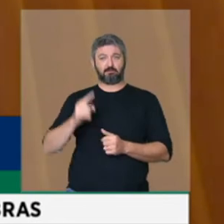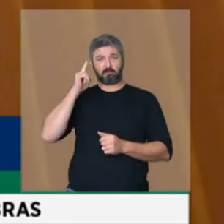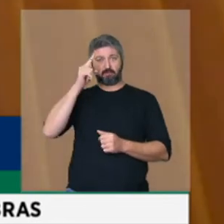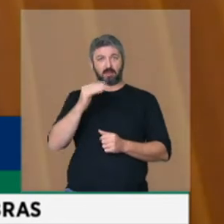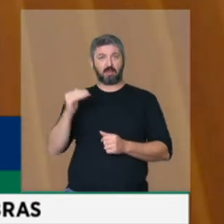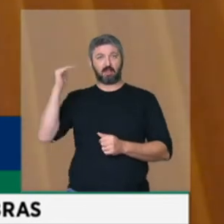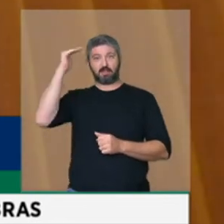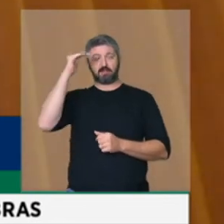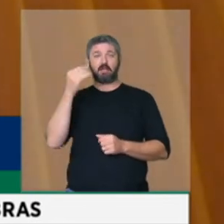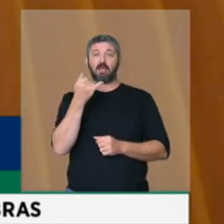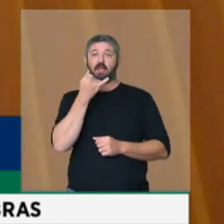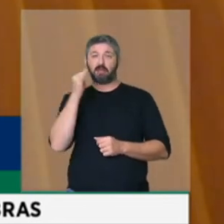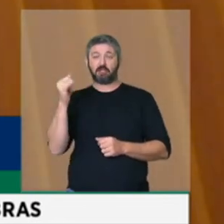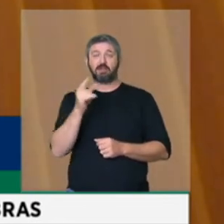BRASILEIRO COM O PREÇO QUE